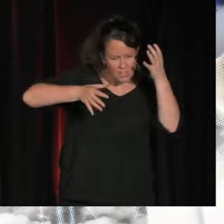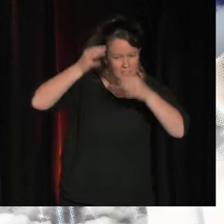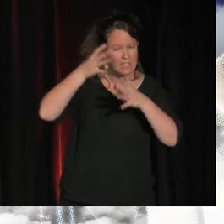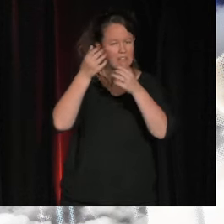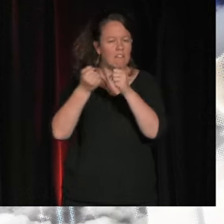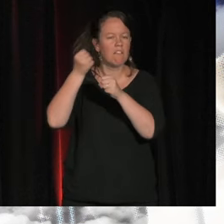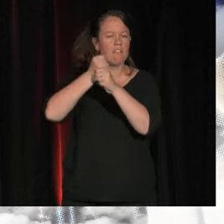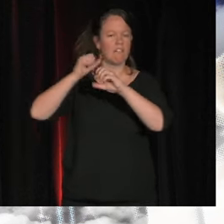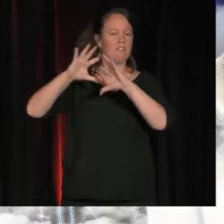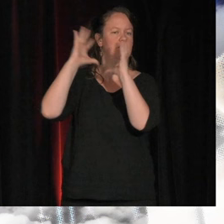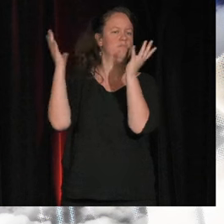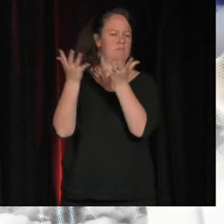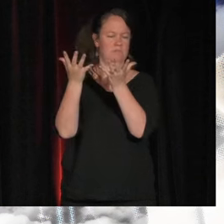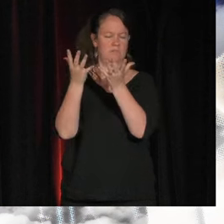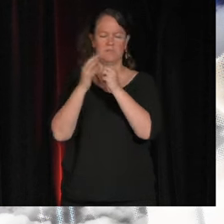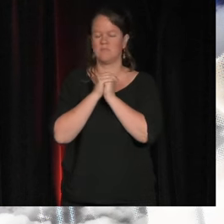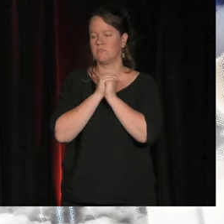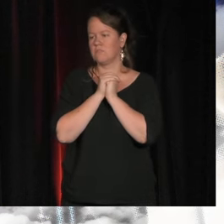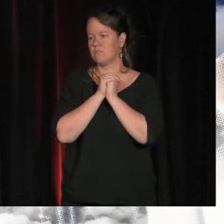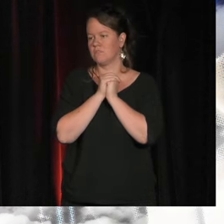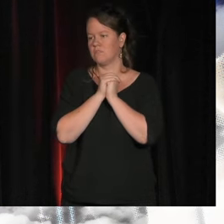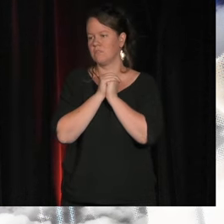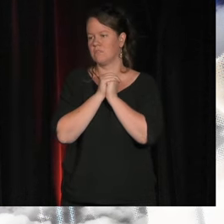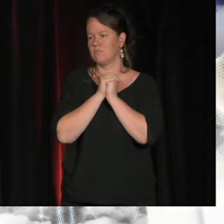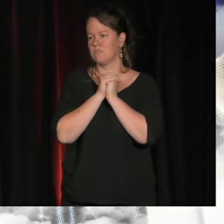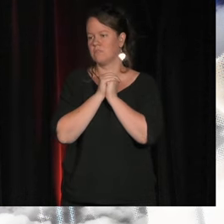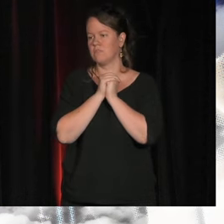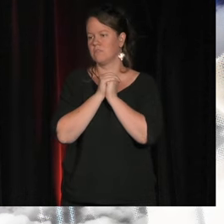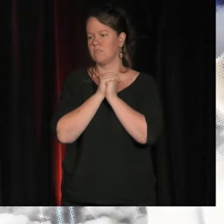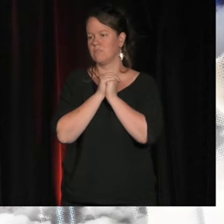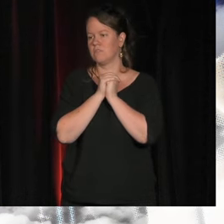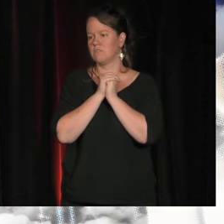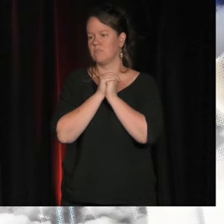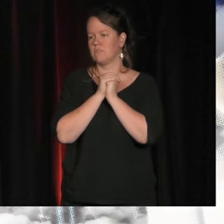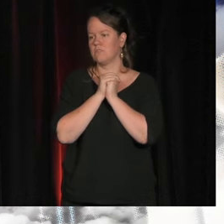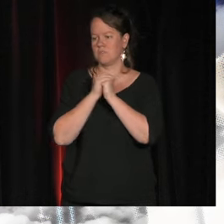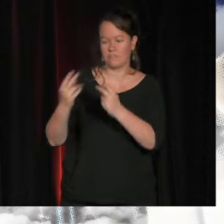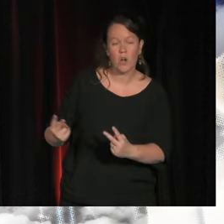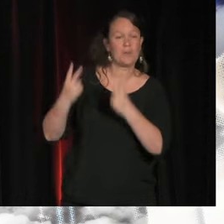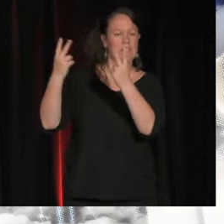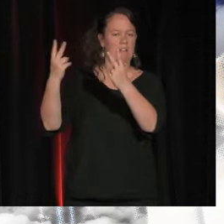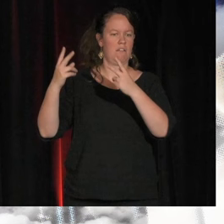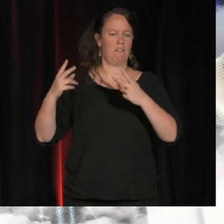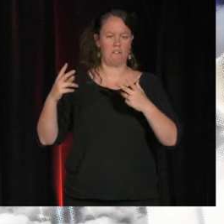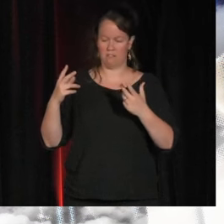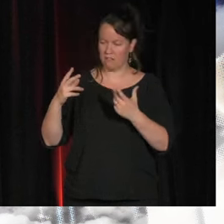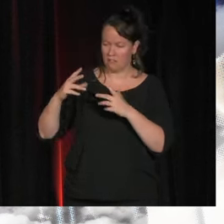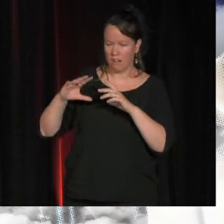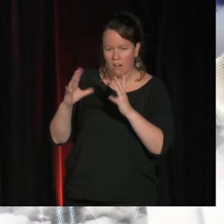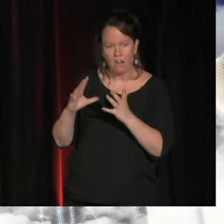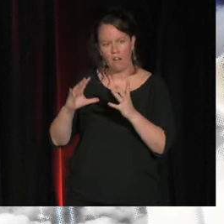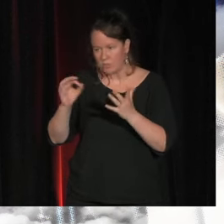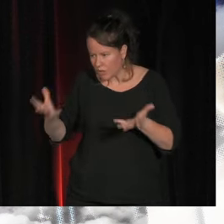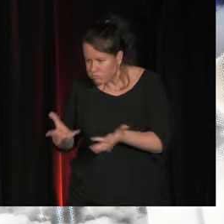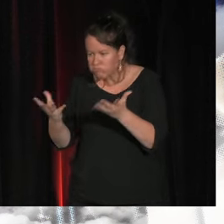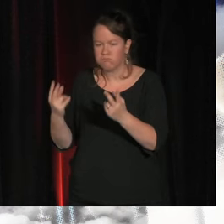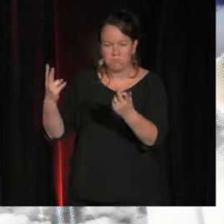toujours récompensé et de manière